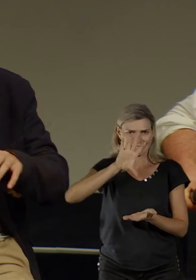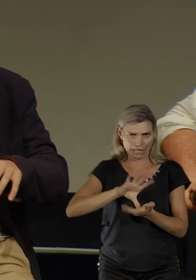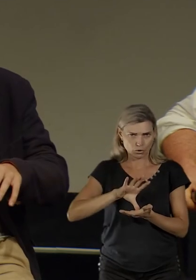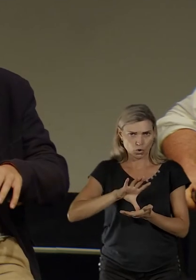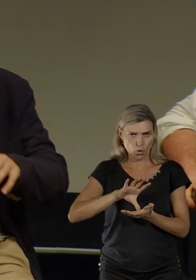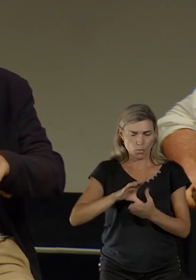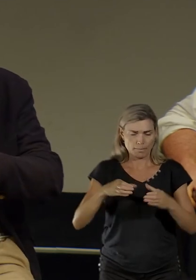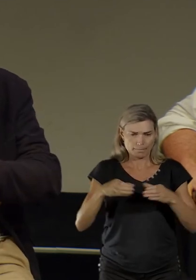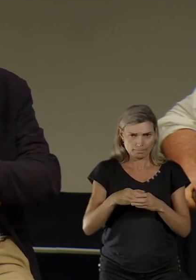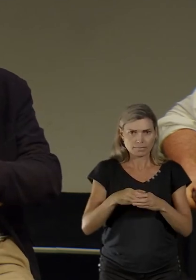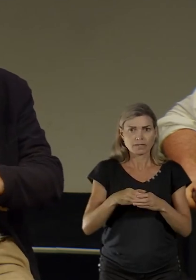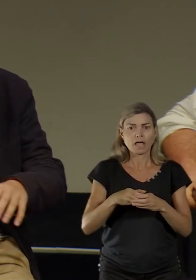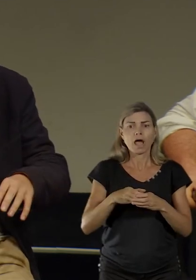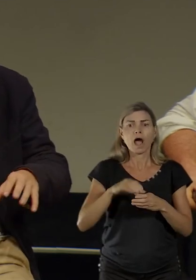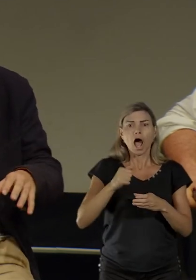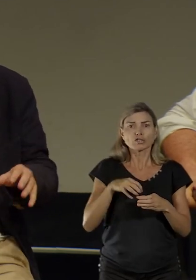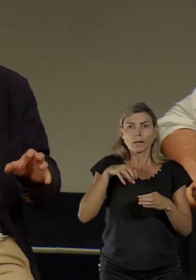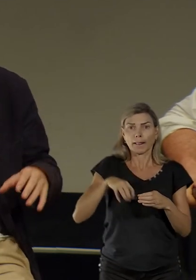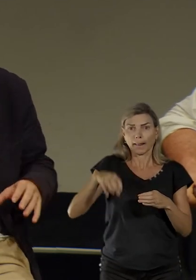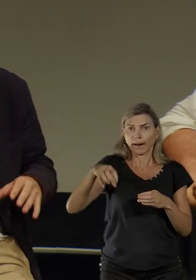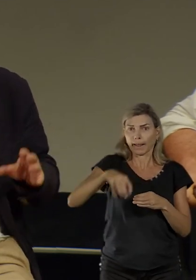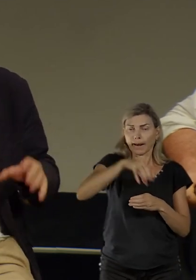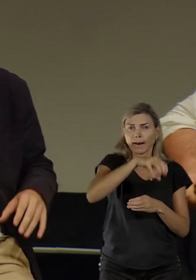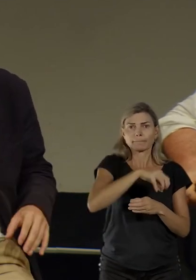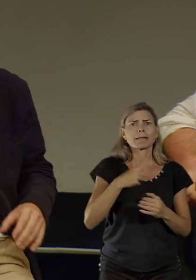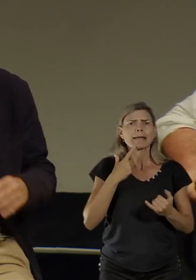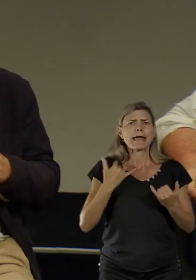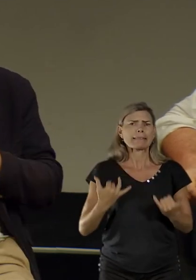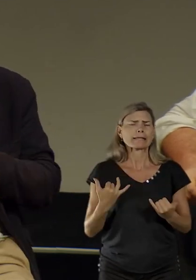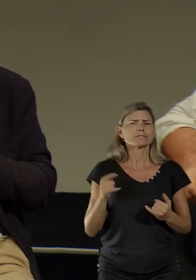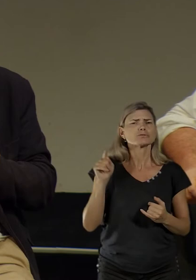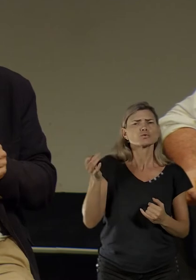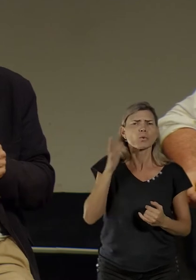subcentra, lokální centra. My to, co se stane na Kladně, dneska moc neovlivníme.